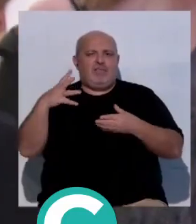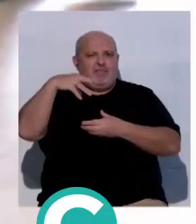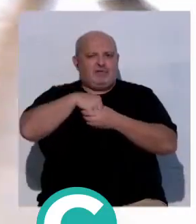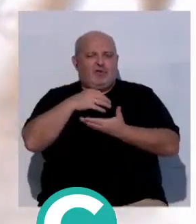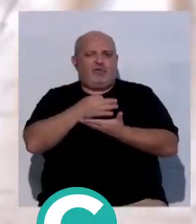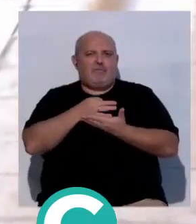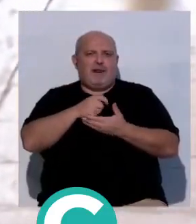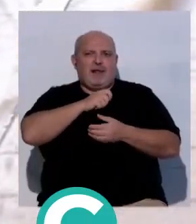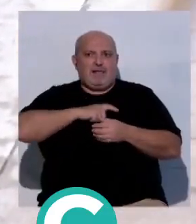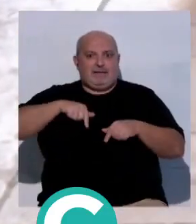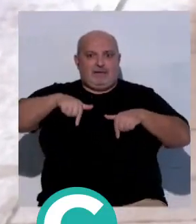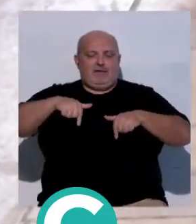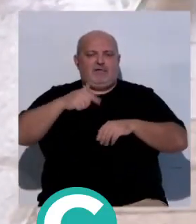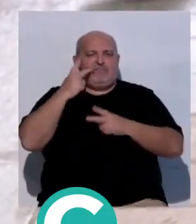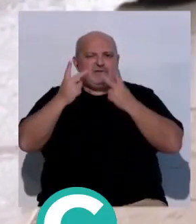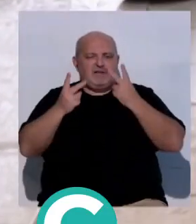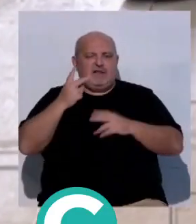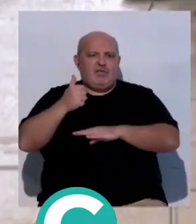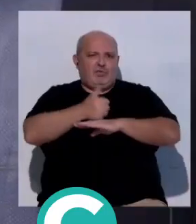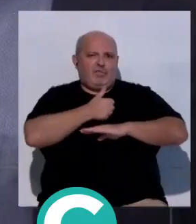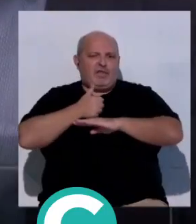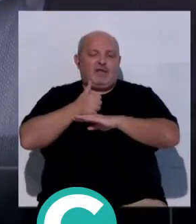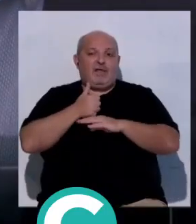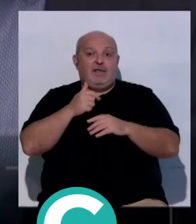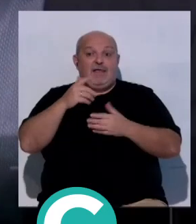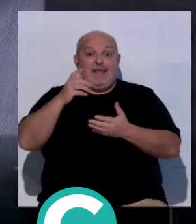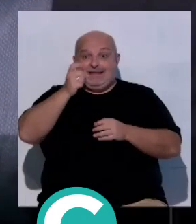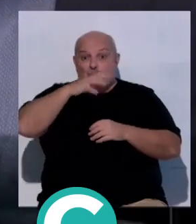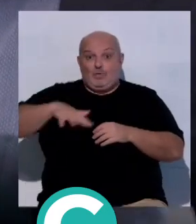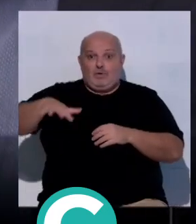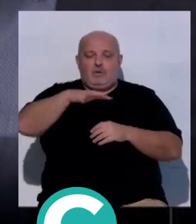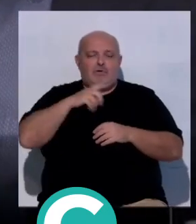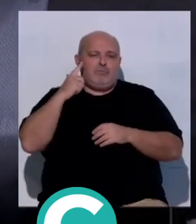el gaditano sino para el visitante y convertir el casco histórico como el referente comercial de la